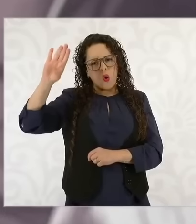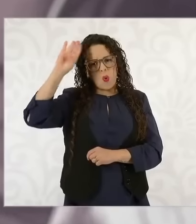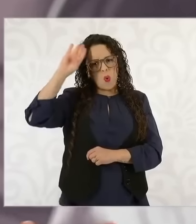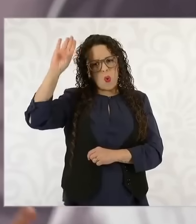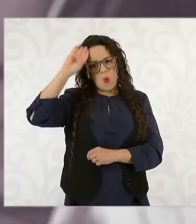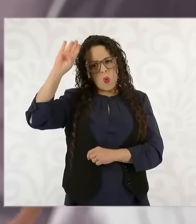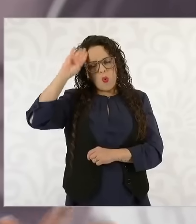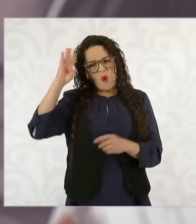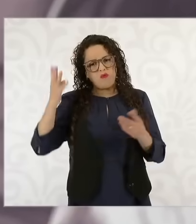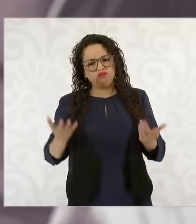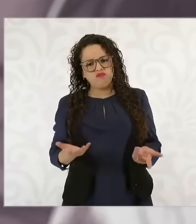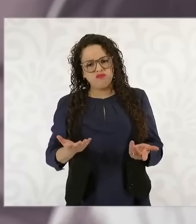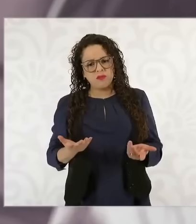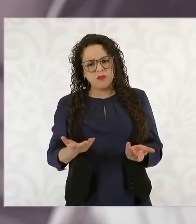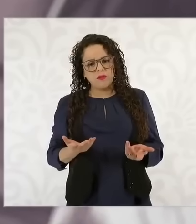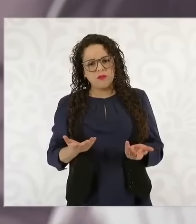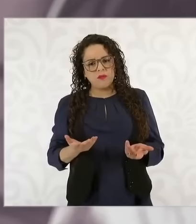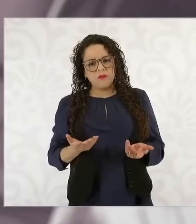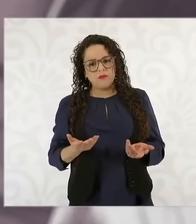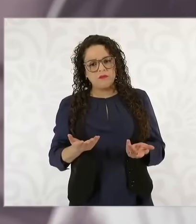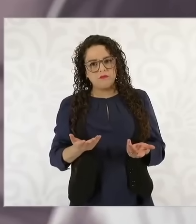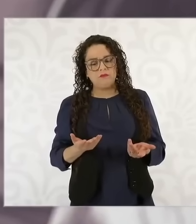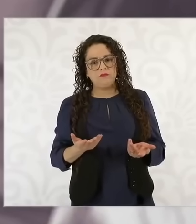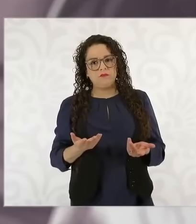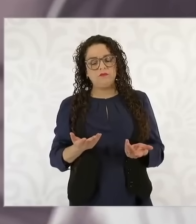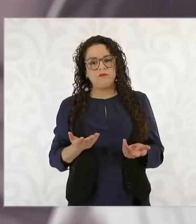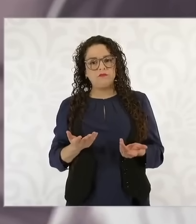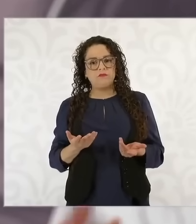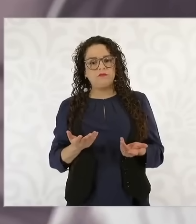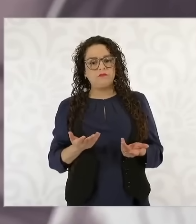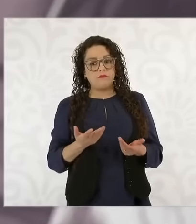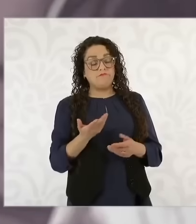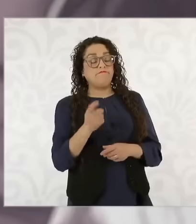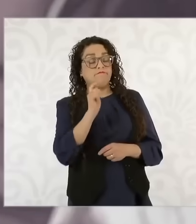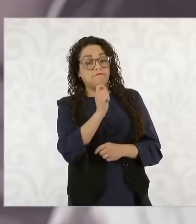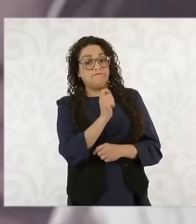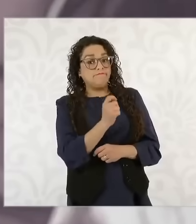producto de vacíos, pero que eran ilegales eh completamente con la reforma constitucional y